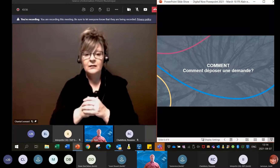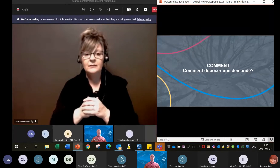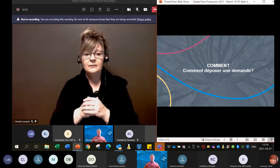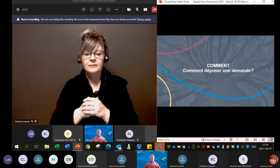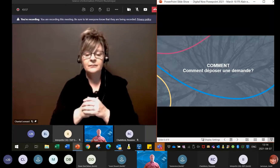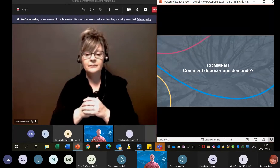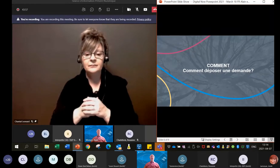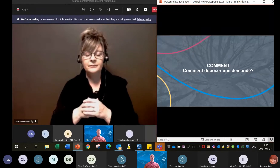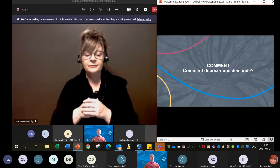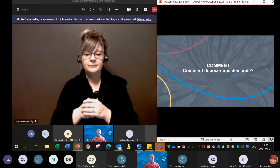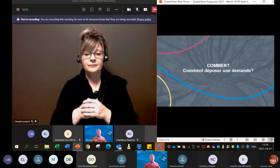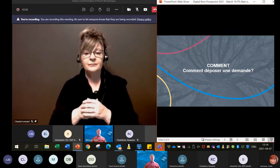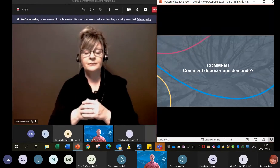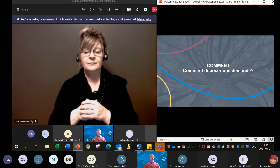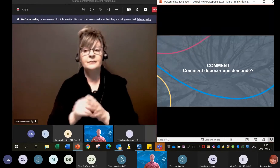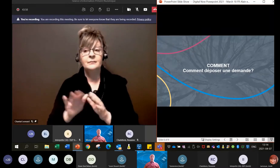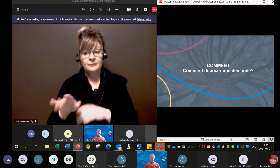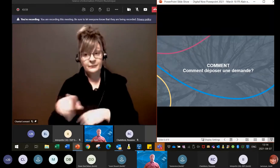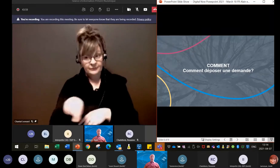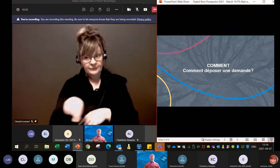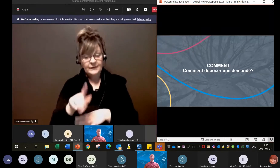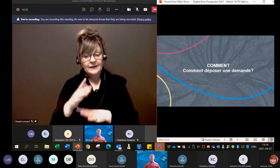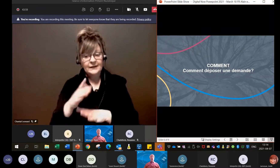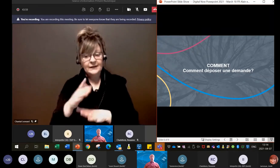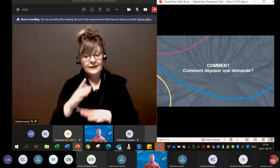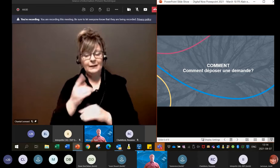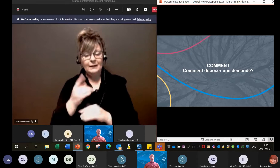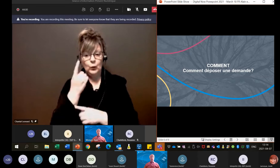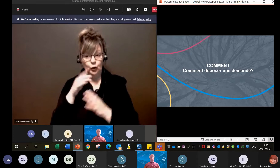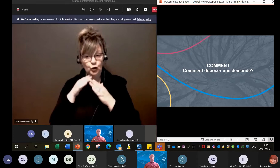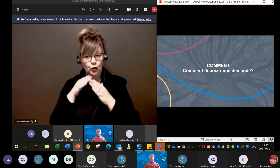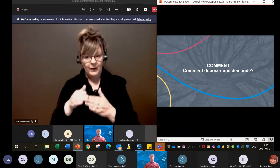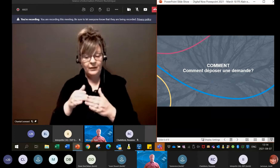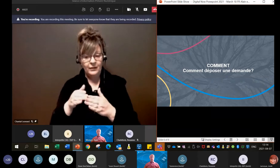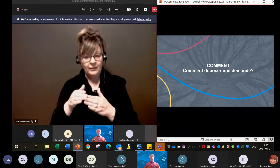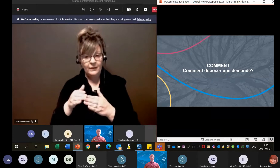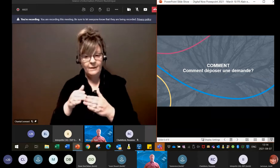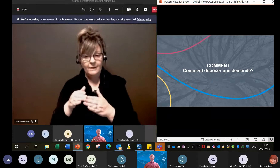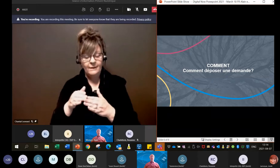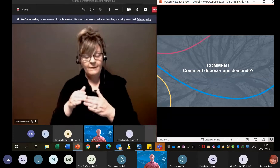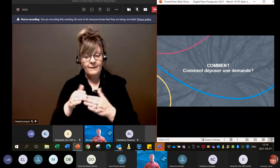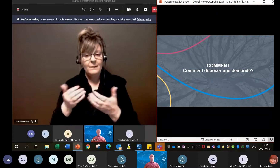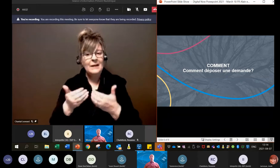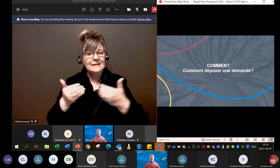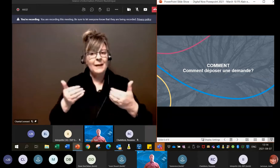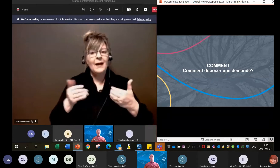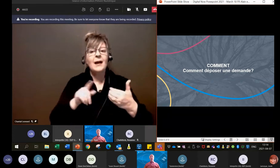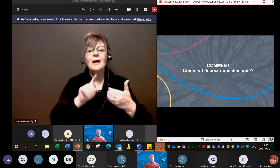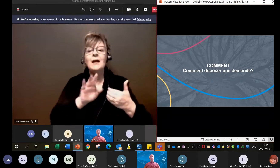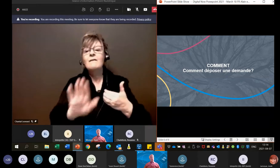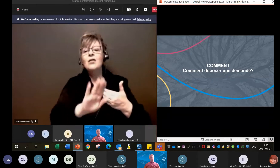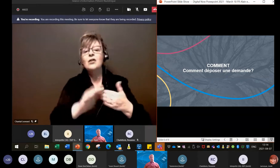êtes limité à une seule demande, et celle-ci ne compte pas dans votre limite